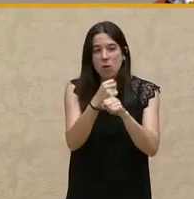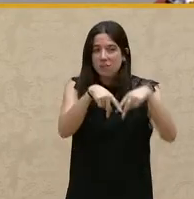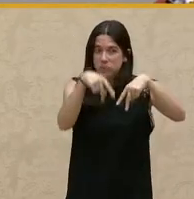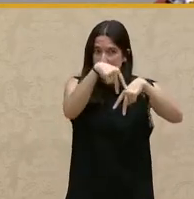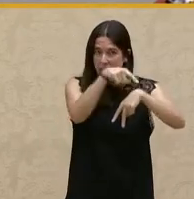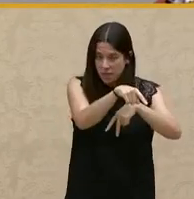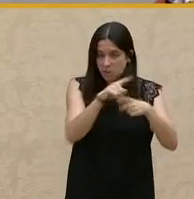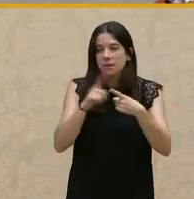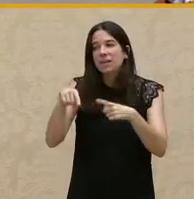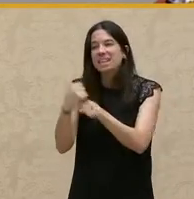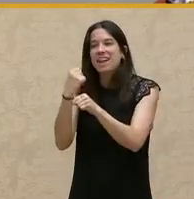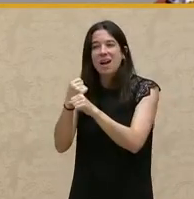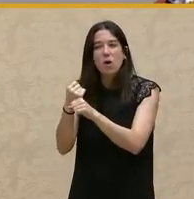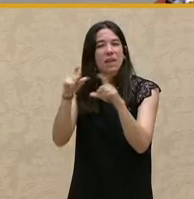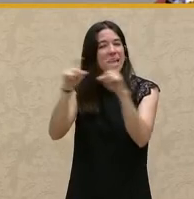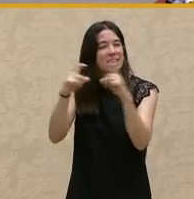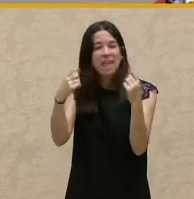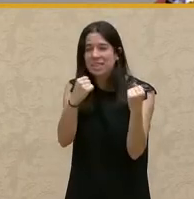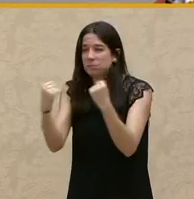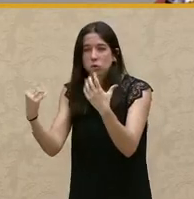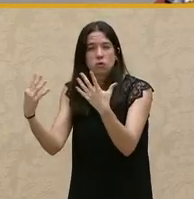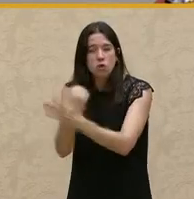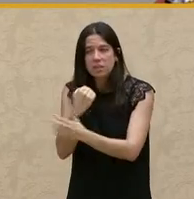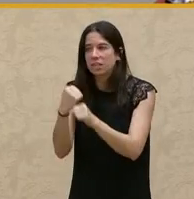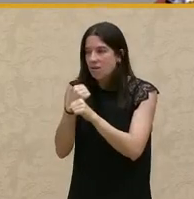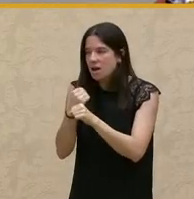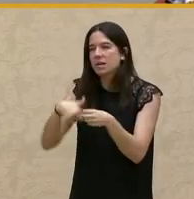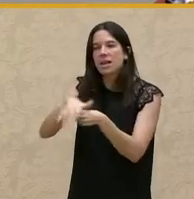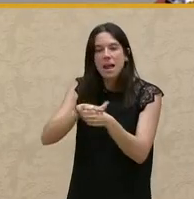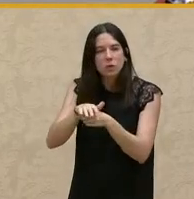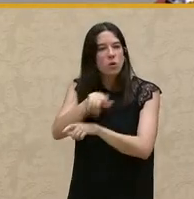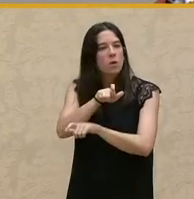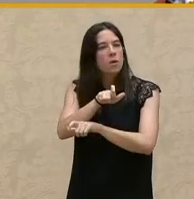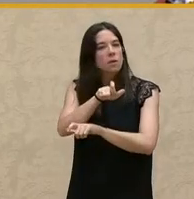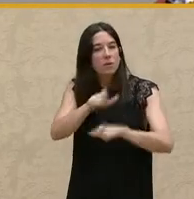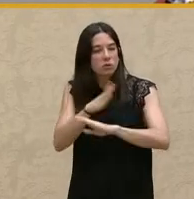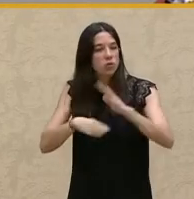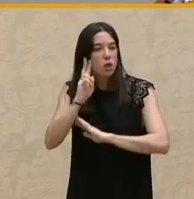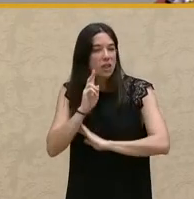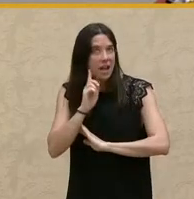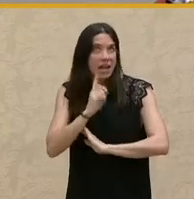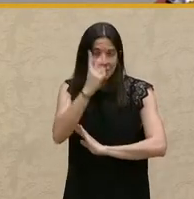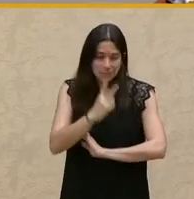como con el trabajo de todas las entidades que trabajáis por la personas sordociegas y por sus